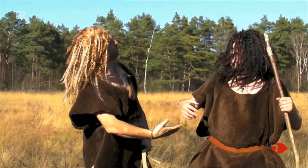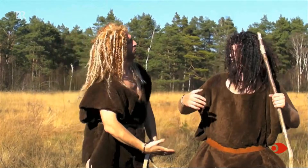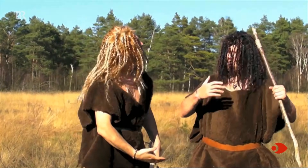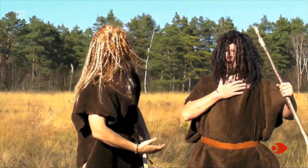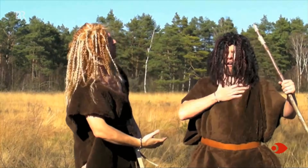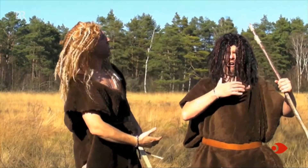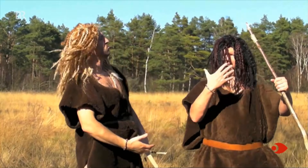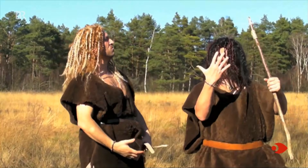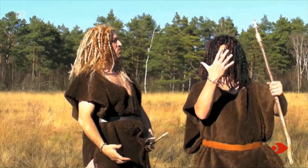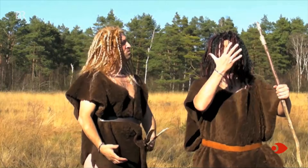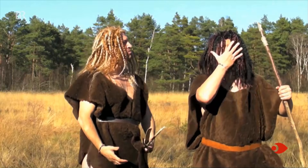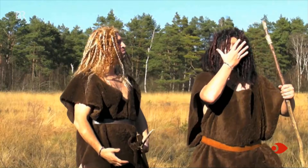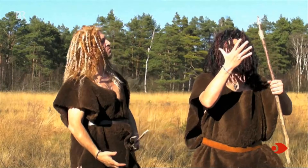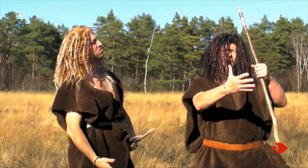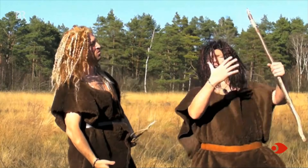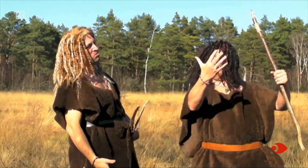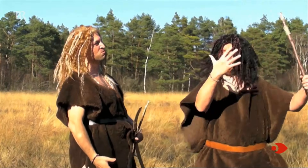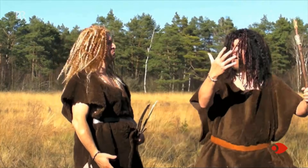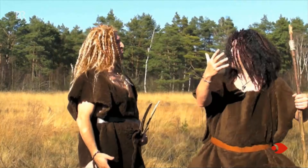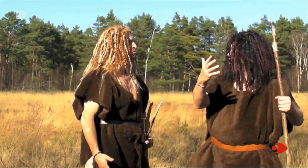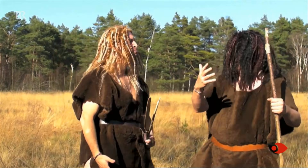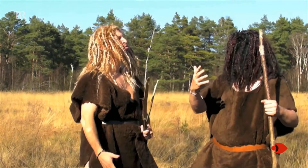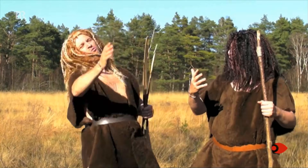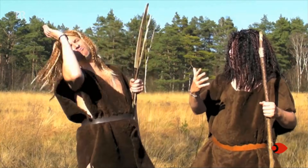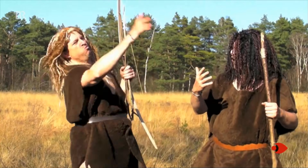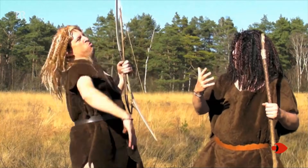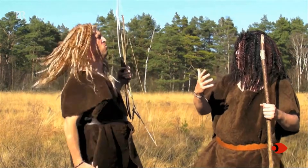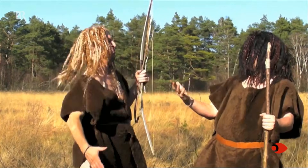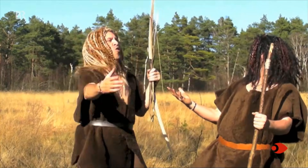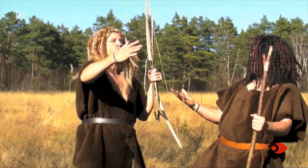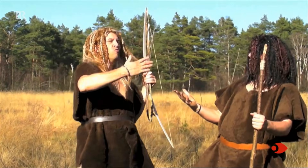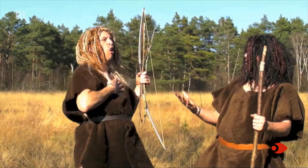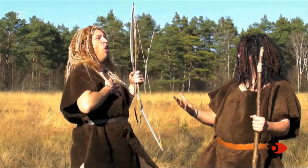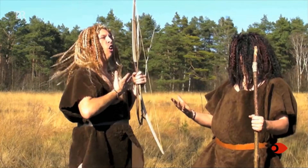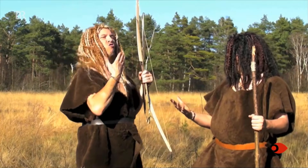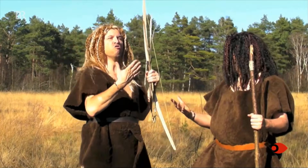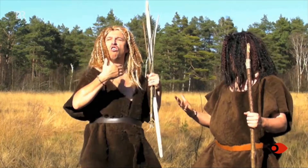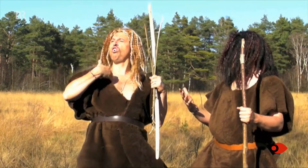Nein, nein, nein! Ich liebe es, mit meinen Händen zu sprechen. Ach, komm. Dann werde ich jedenfalls